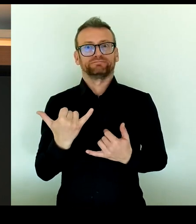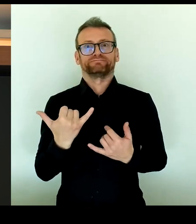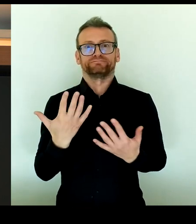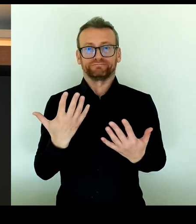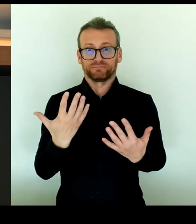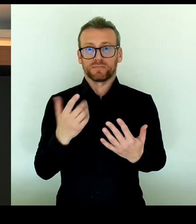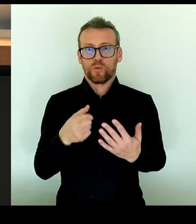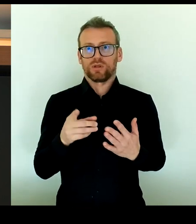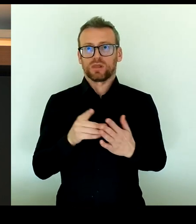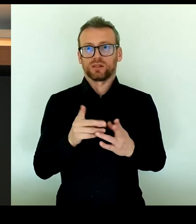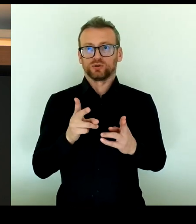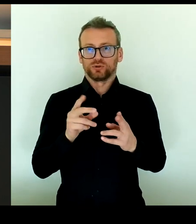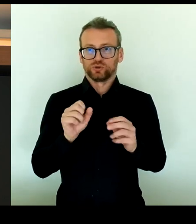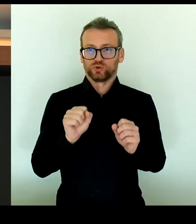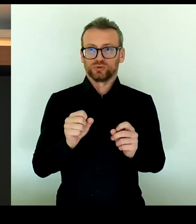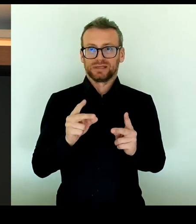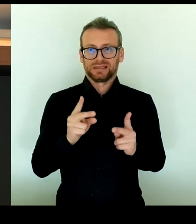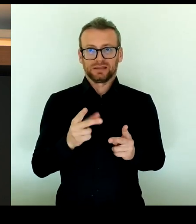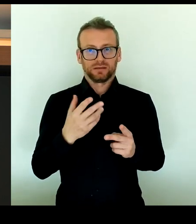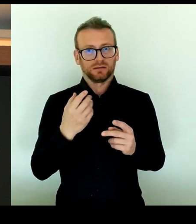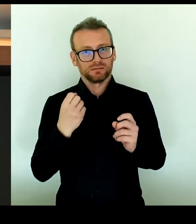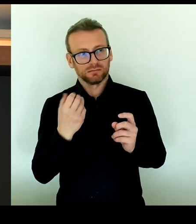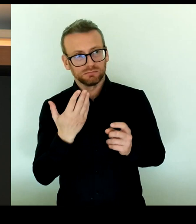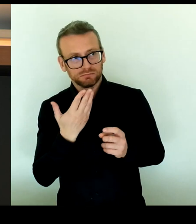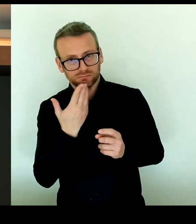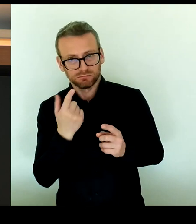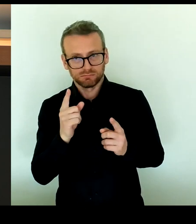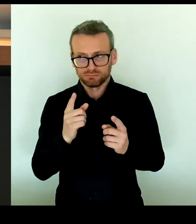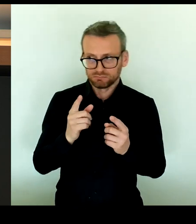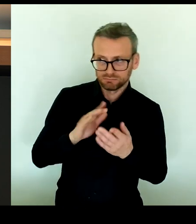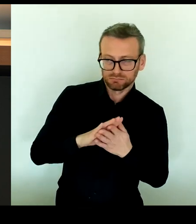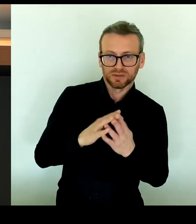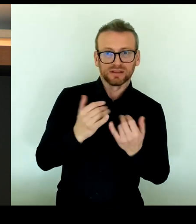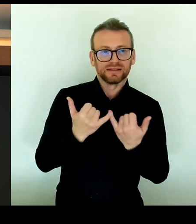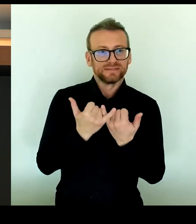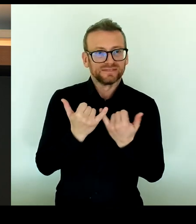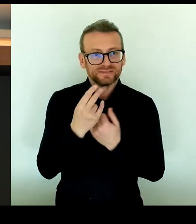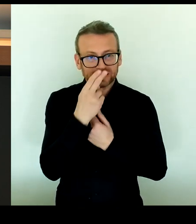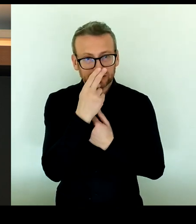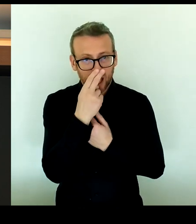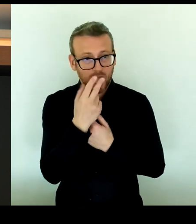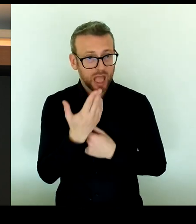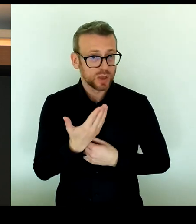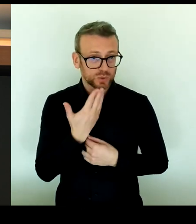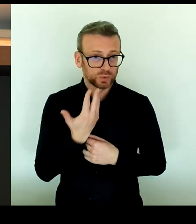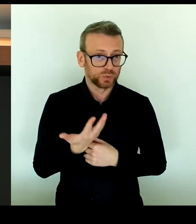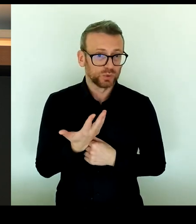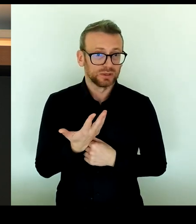hört auch nicht auf, denn auch der Datenschutzbericht 2021 berichtet, dass die SPD-geführte Bildungsverwaltung